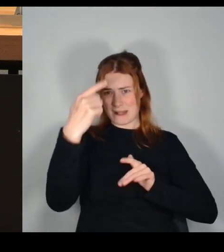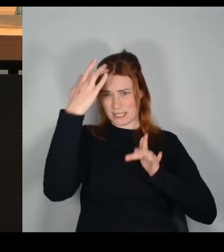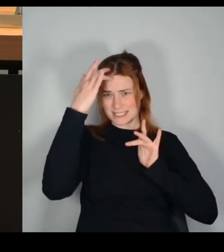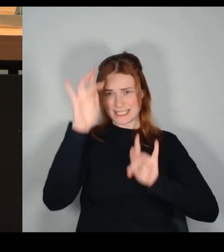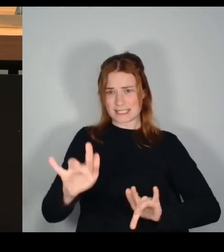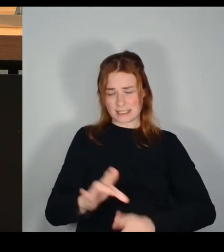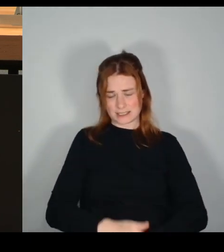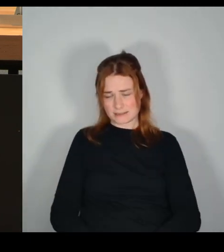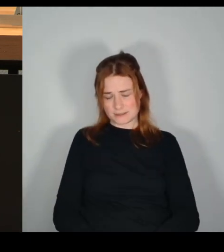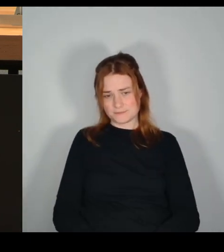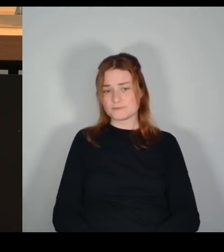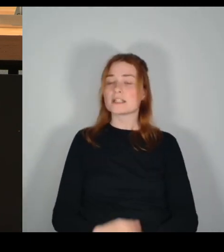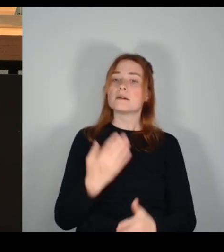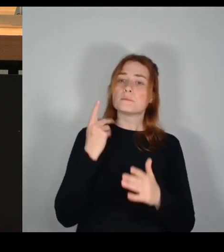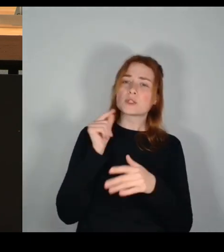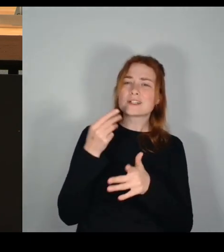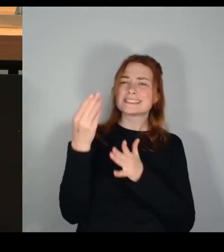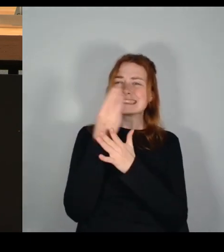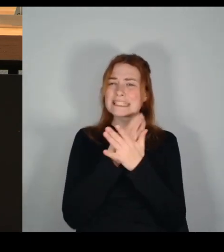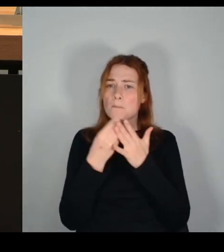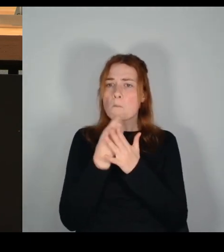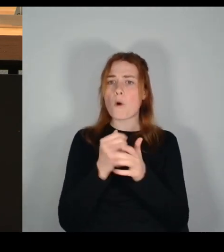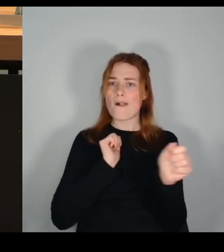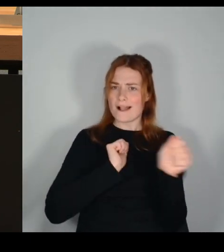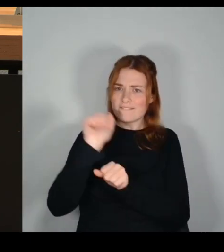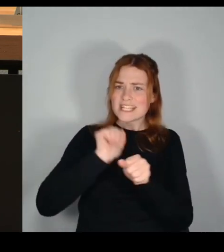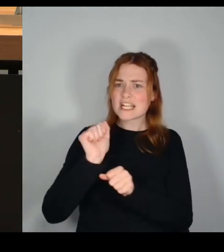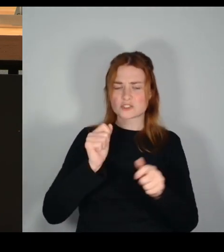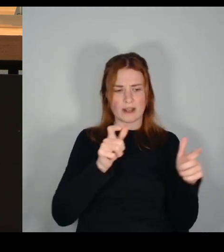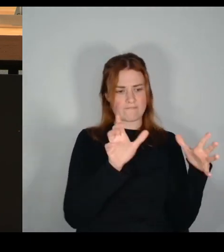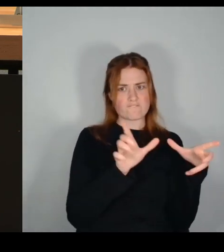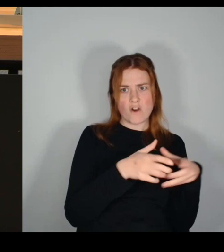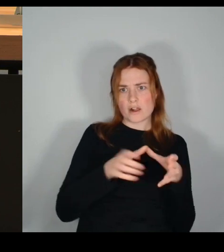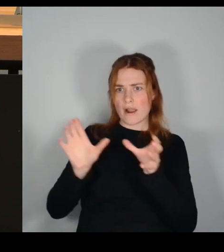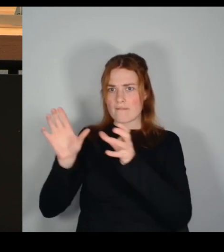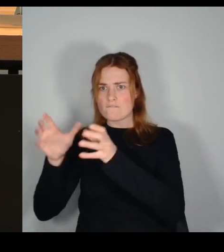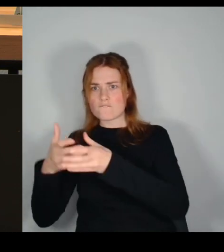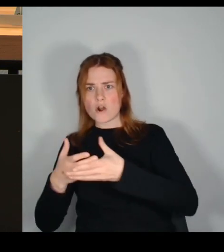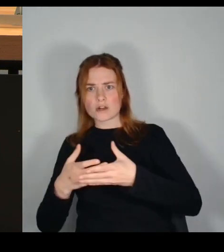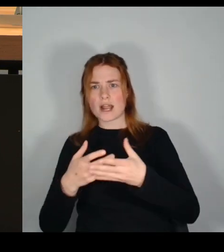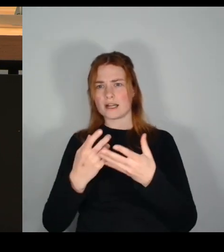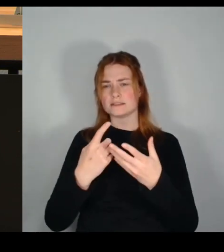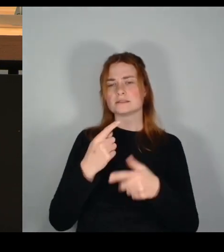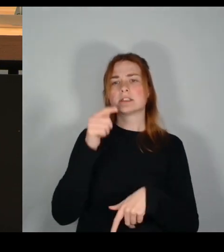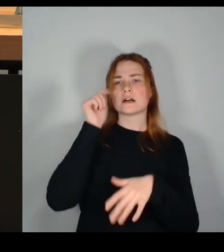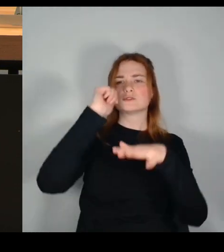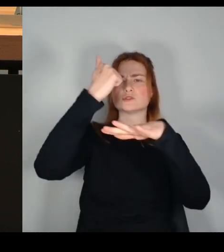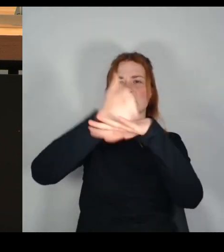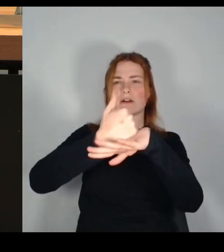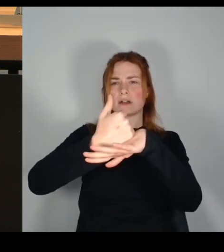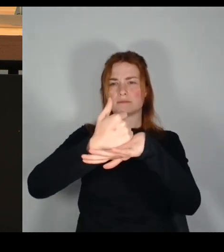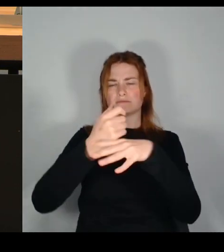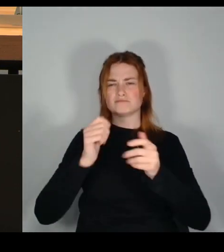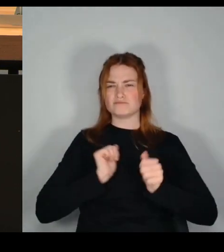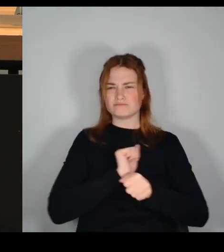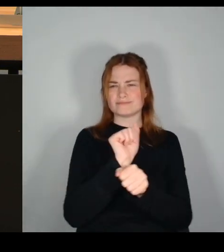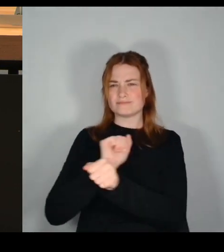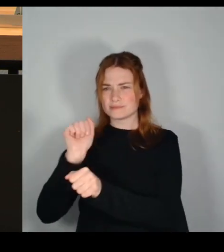dieser Völker gegen die Tyrannei und ihre tapferen, tapferen Einsatz für Freiheit und Menschenrechte. In diesem Sinne wünsche ich allen